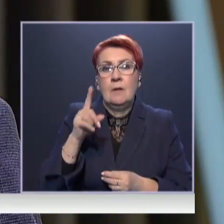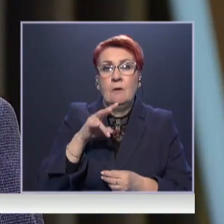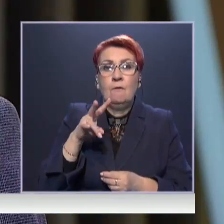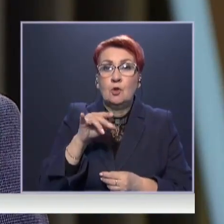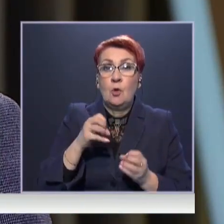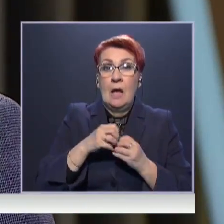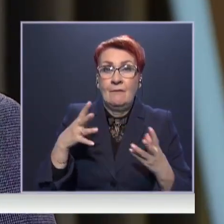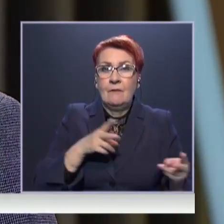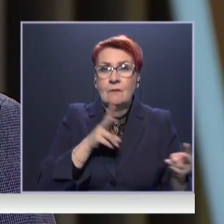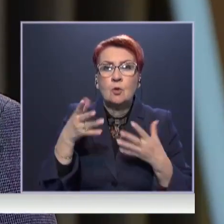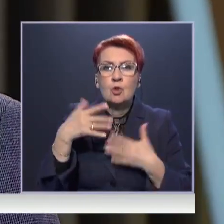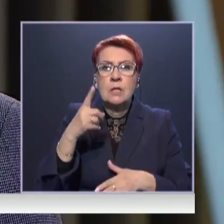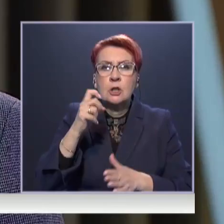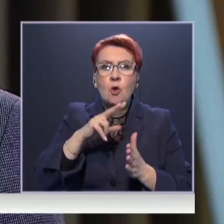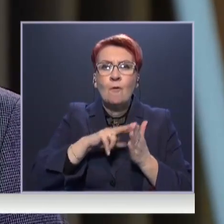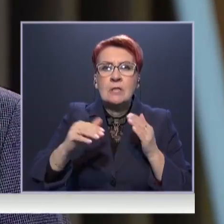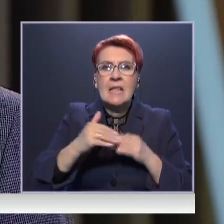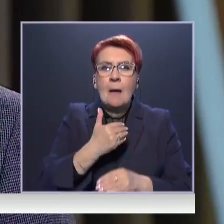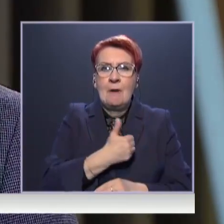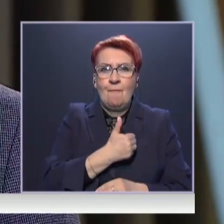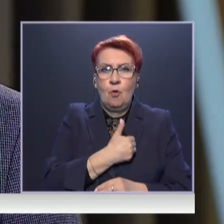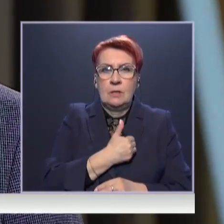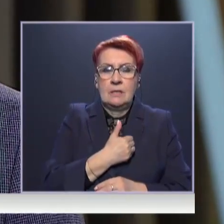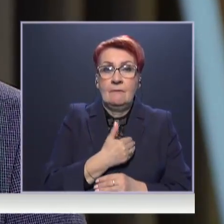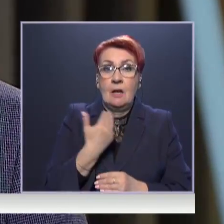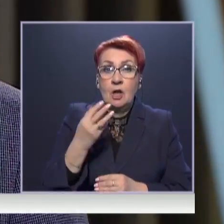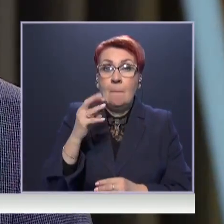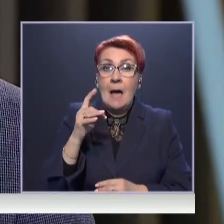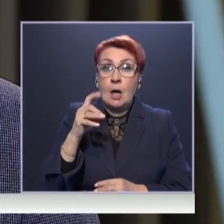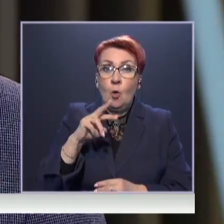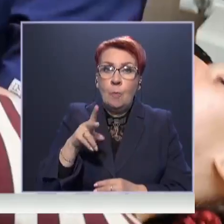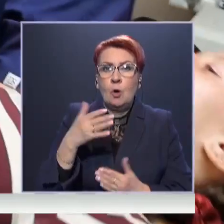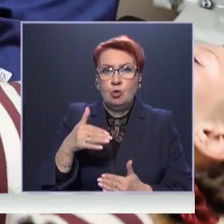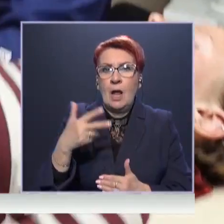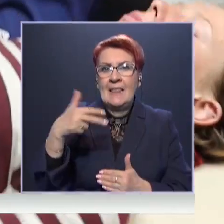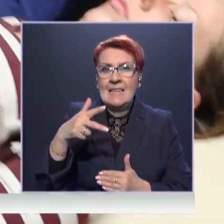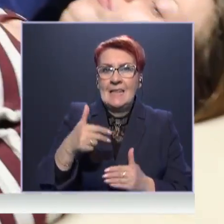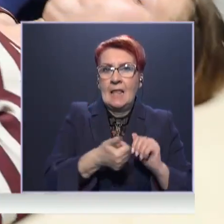уже 180 Добровольцев сейчас Мариуполь приехала 30 смена